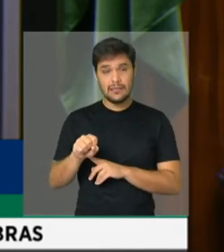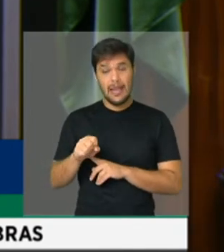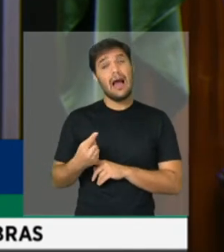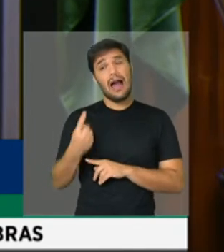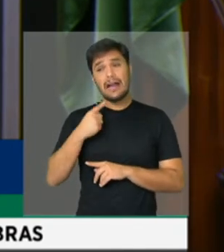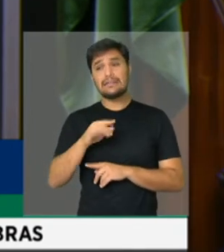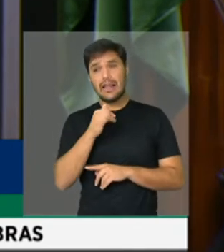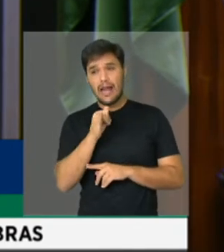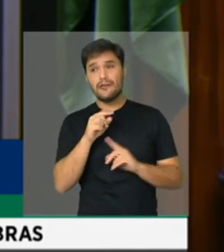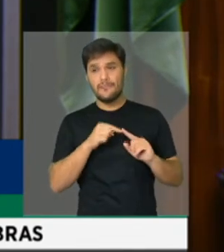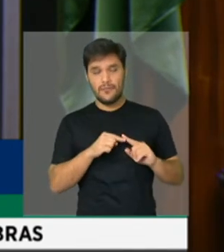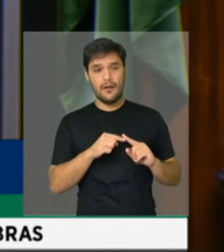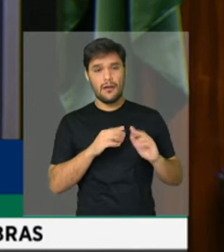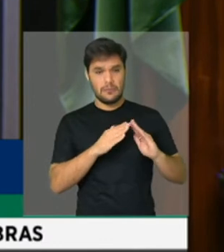SCOTS AÇÃO. FOI COM A COTOS